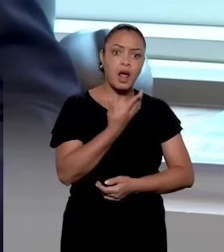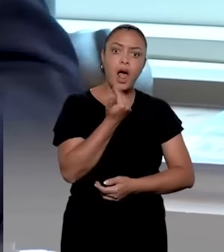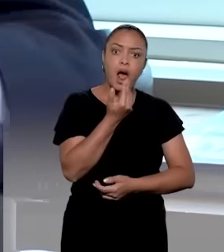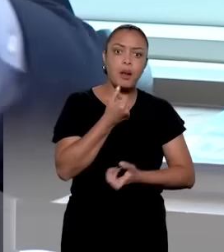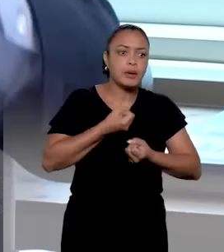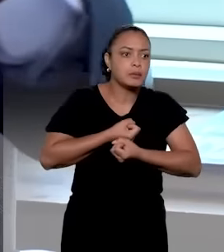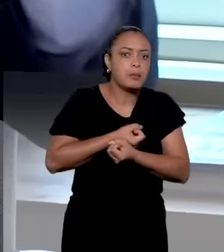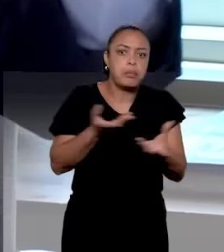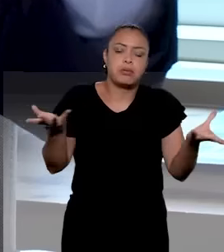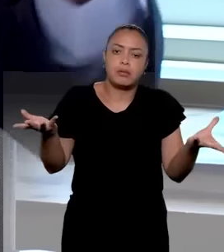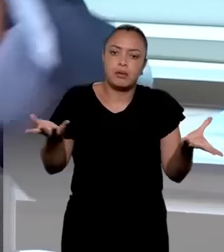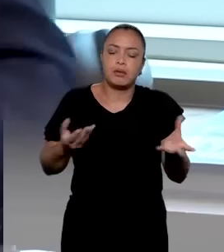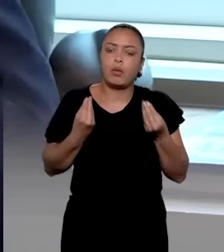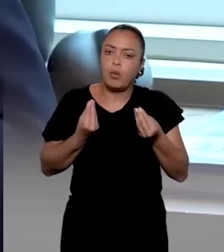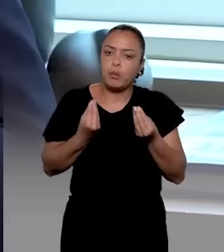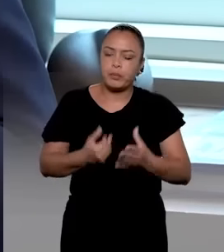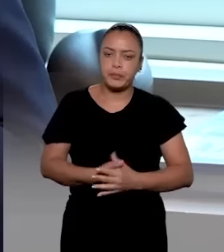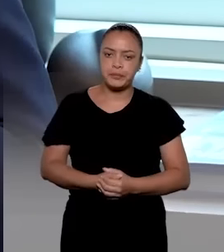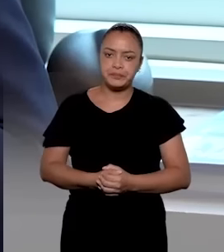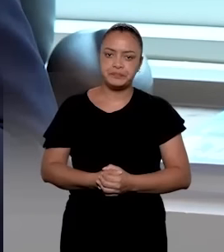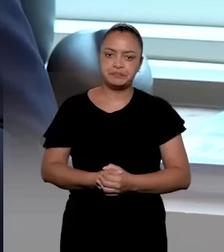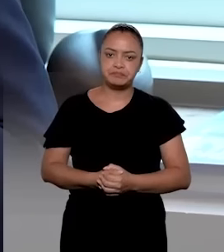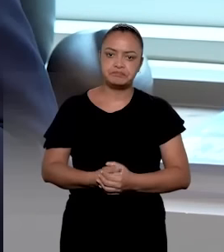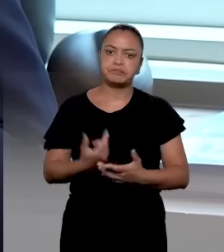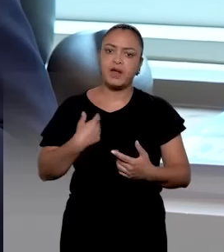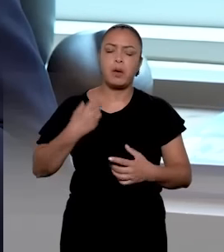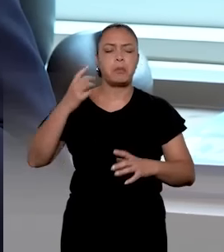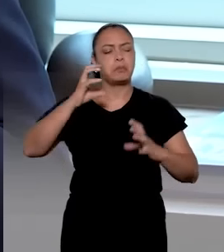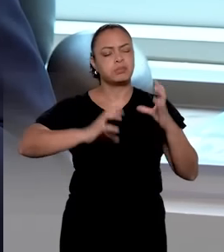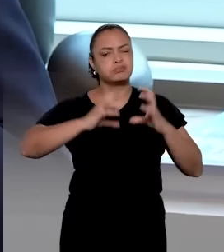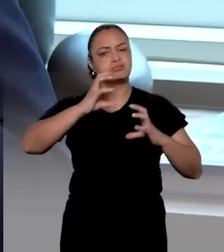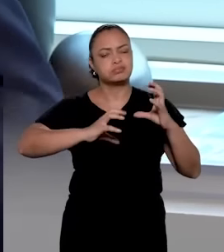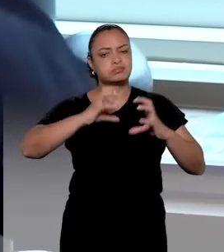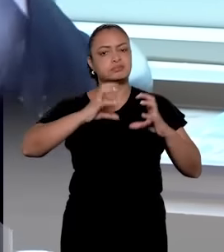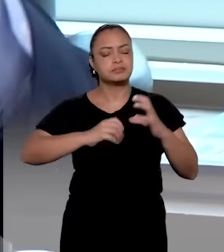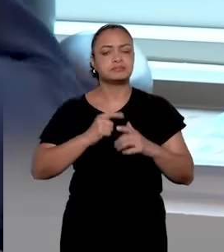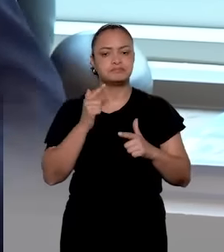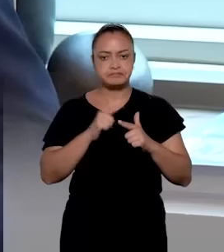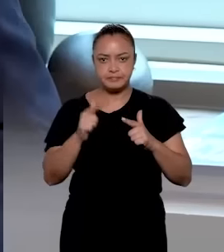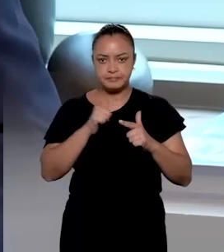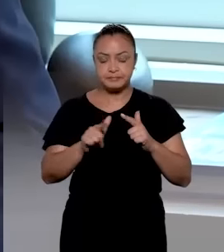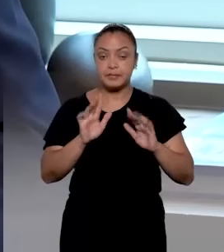gente que alimenta todo mundo, como é que...” E briguei muito com o setor urbano, por causa